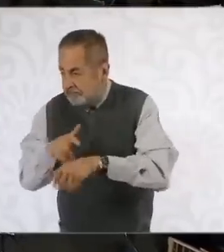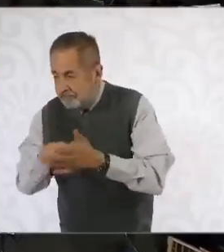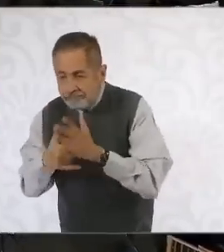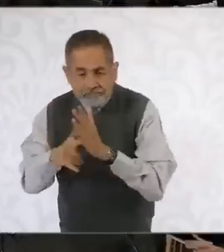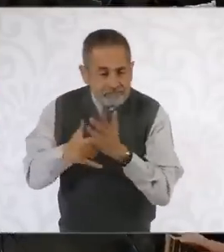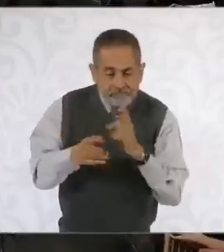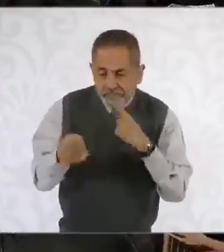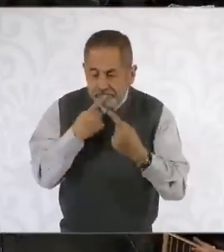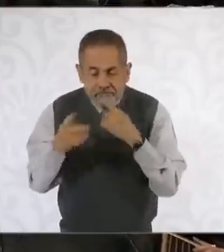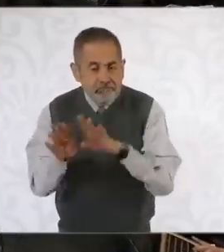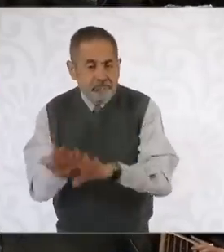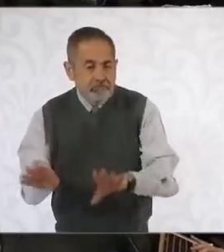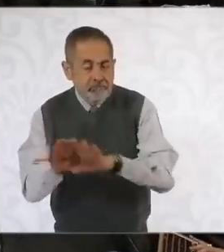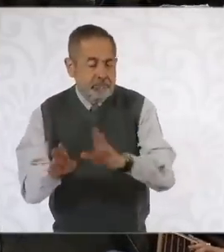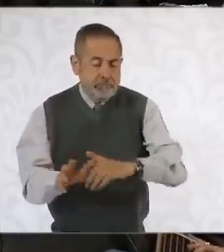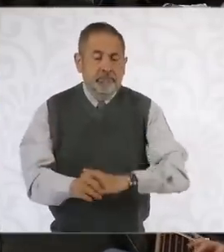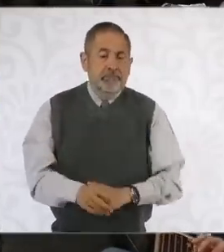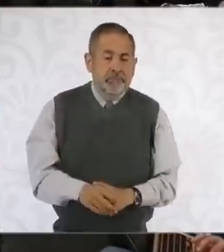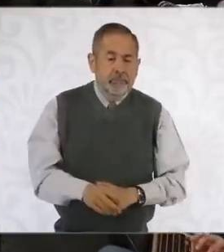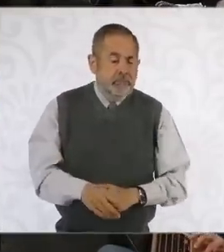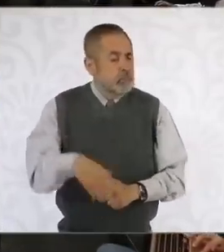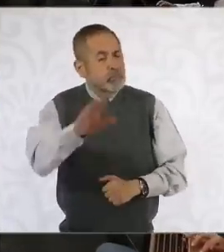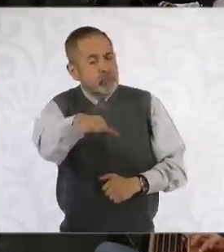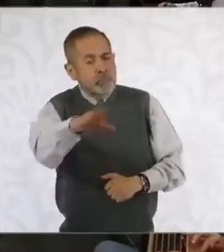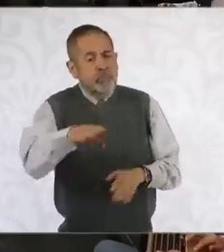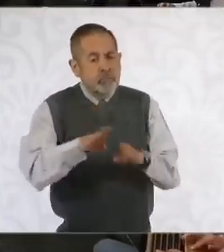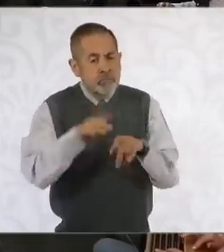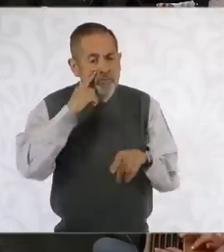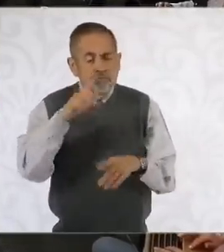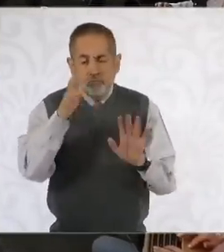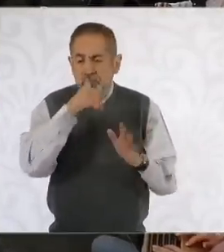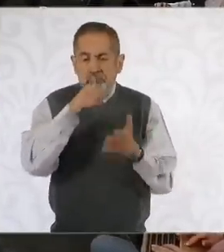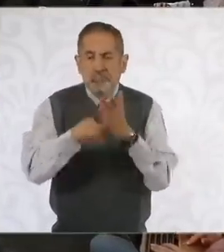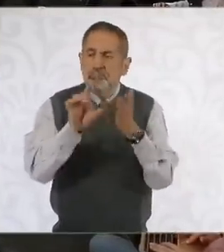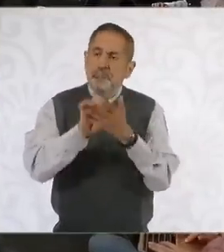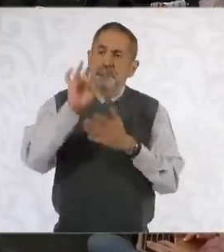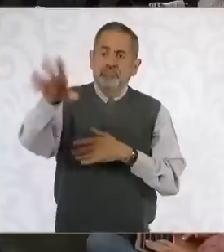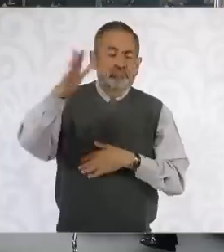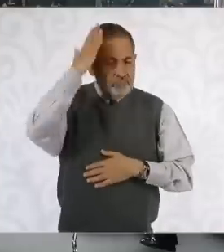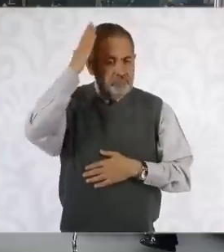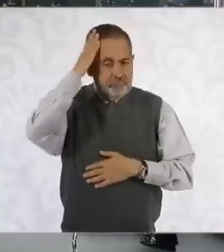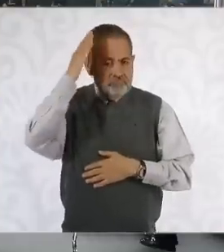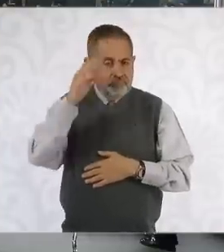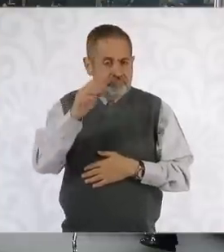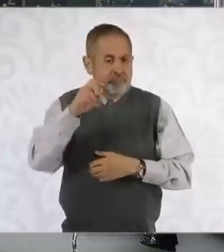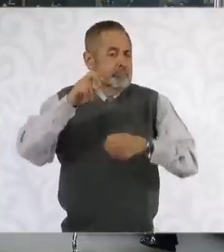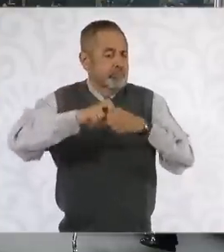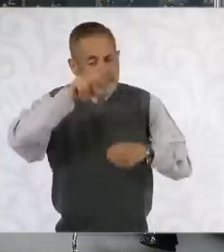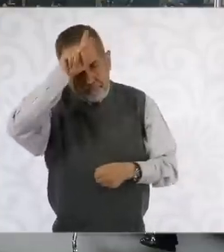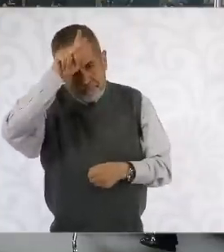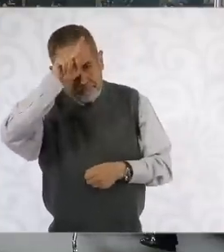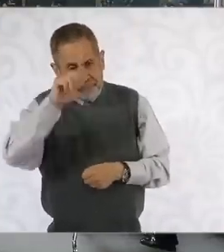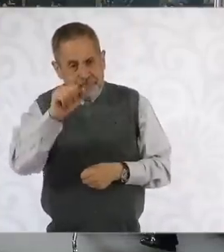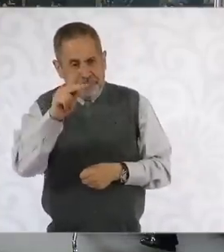delegación a la reunión Ministerial de los líderes de la apec en Perú y la encabeza esa delegación en